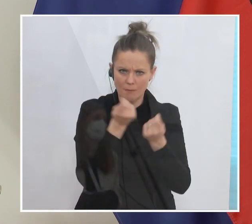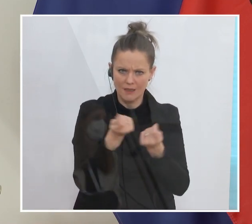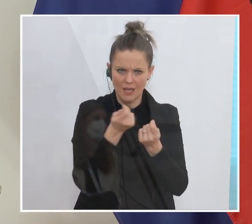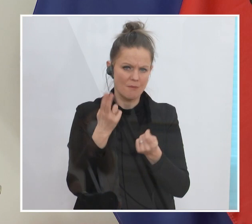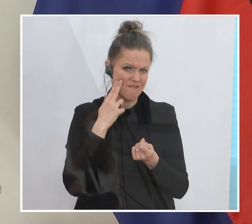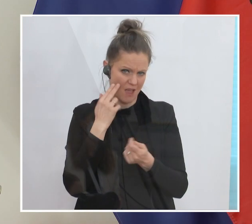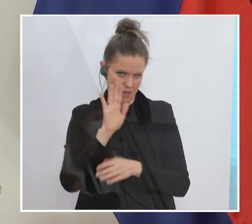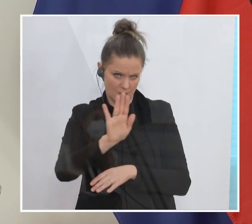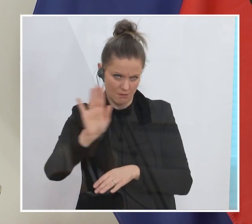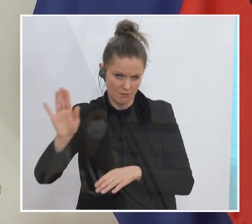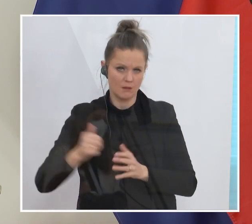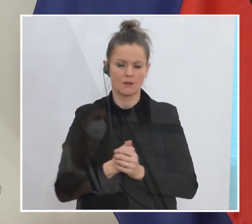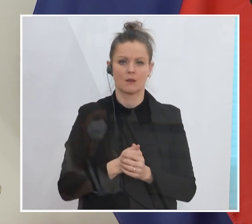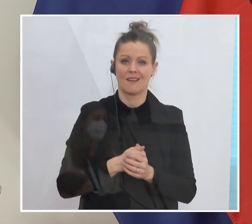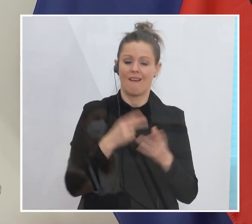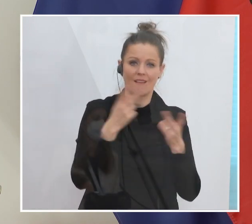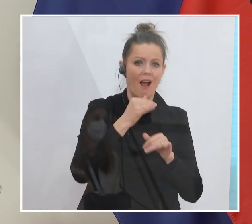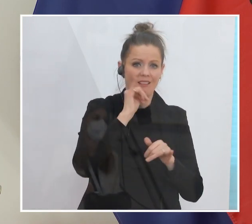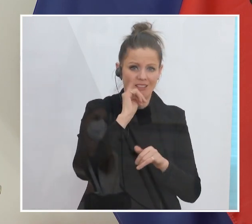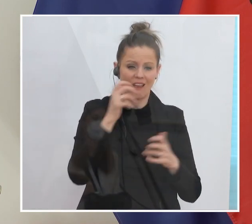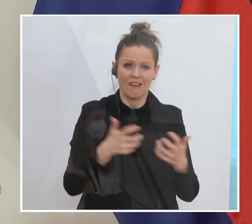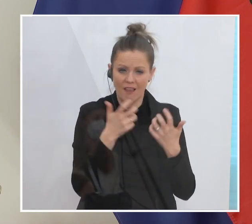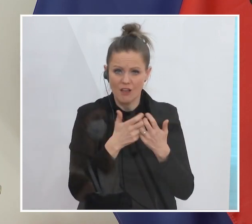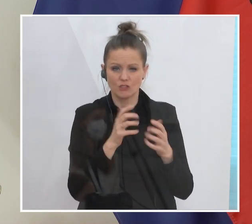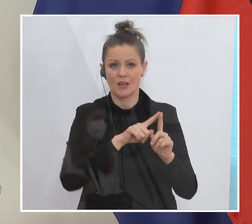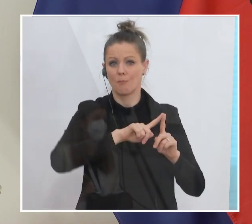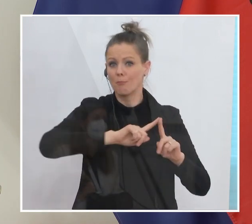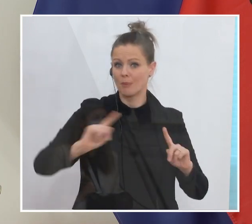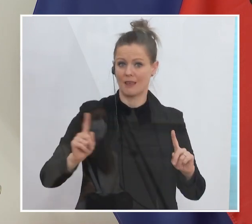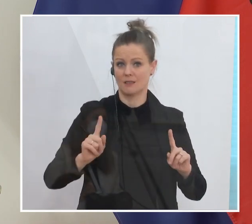gelegt. Egal, ob das Getränkehersteller sind, bis hin halt eben auch zu landwirtschaftlichen